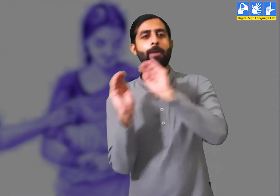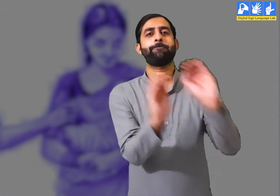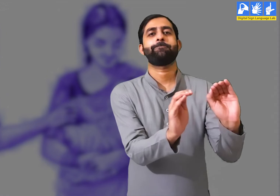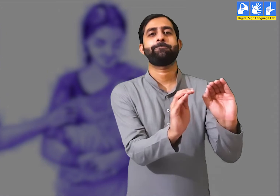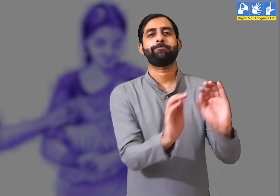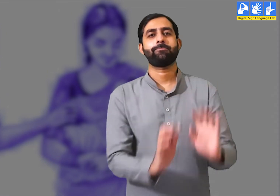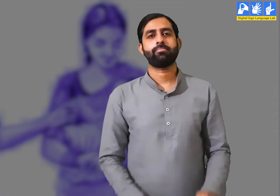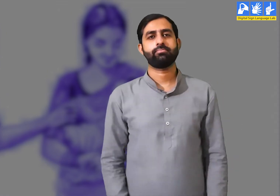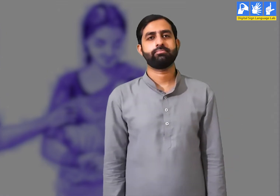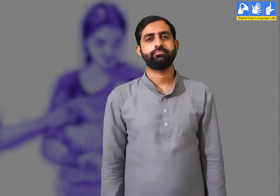सहयोग करना